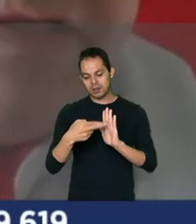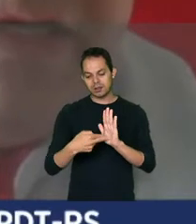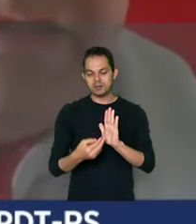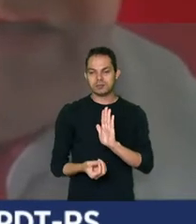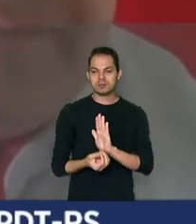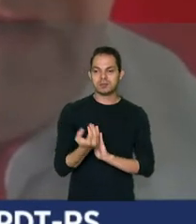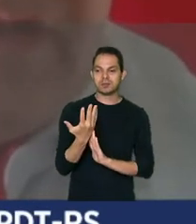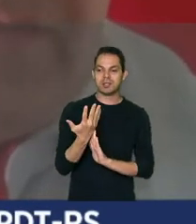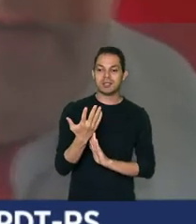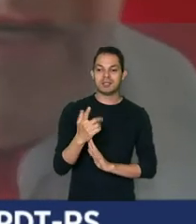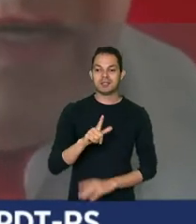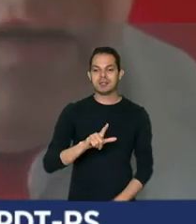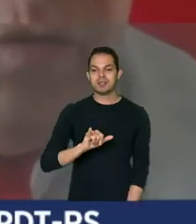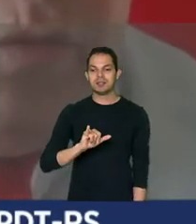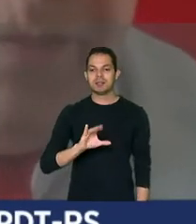A EMENDA PREVÊCOMO REQUISITO